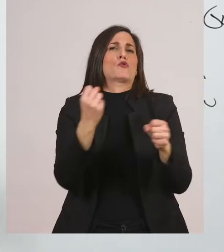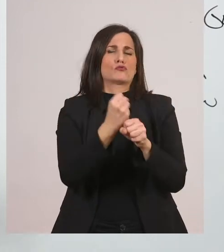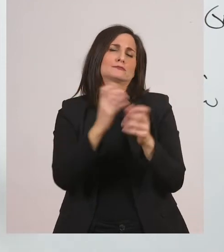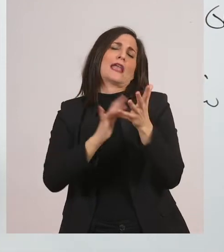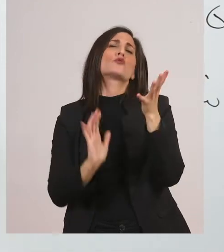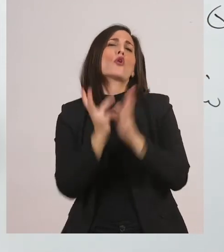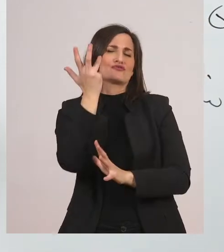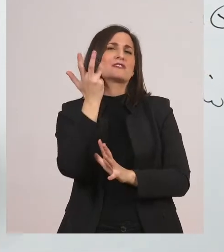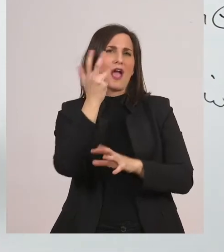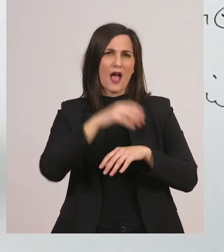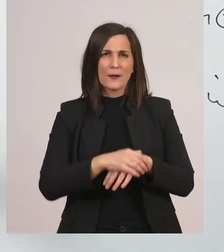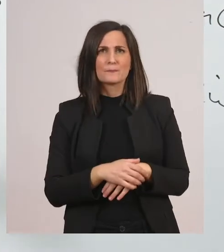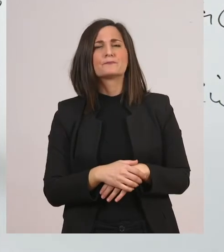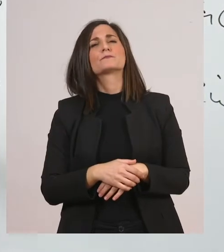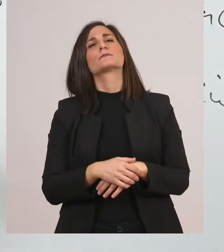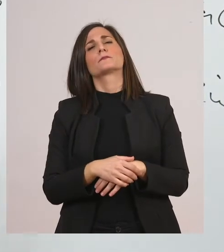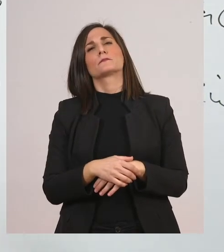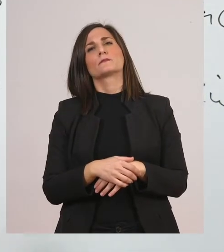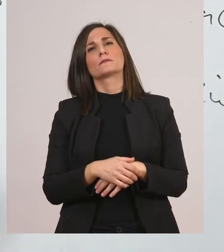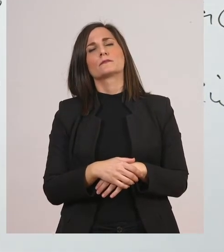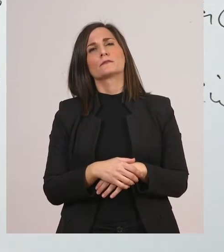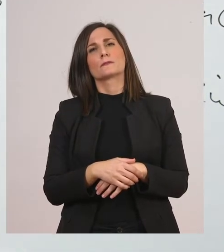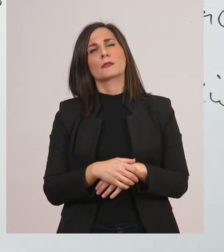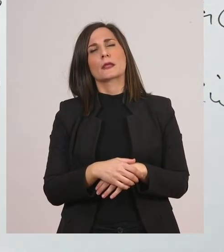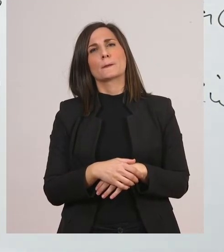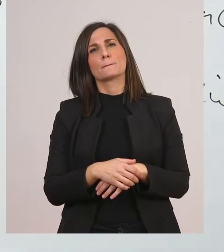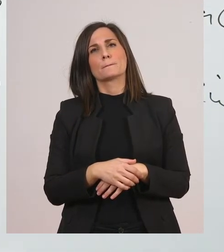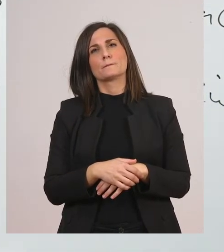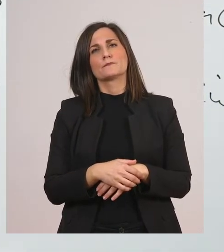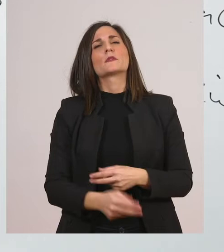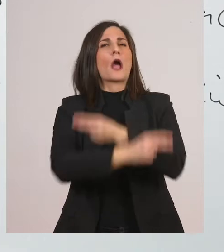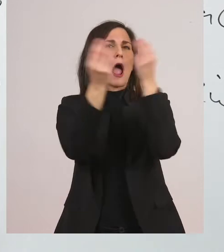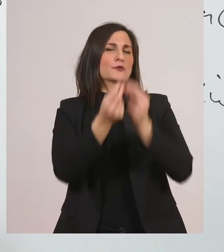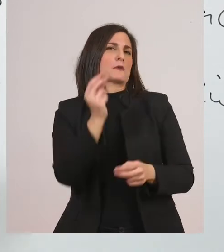Άρα και εκεί έχουμε πάρα πολύ μεγάλες... πολύ μεγάλα ανοίγματα και πολύ μεγάλες ευκαιρίες.